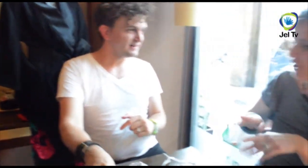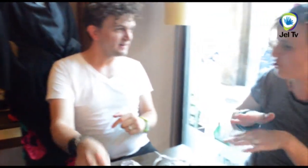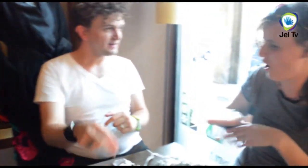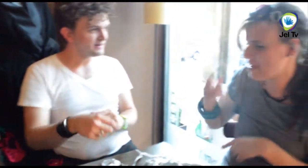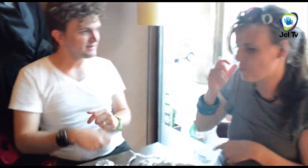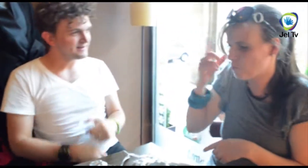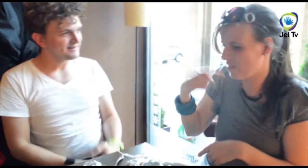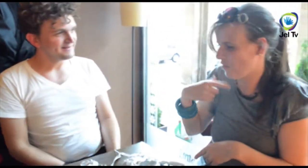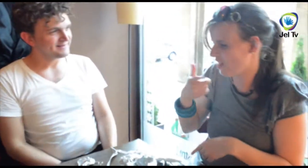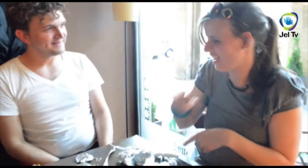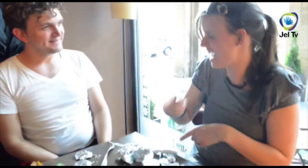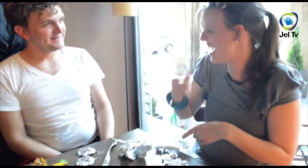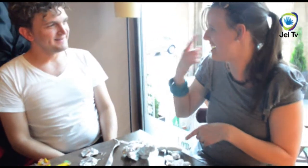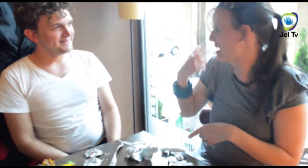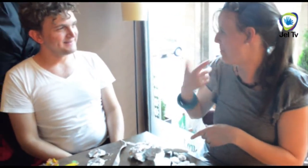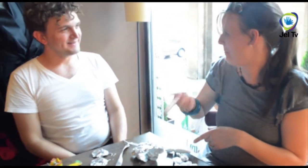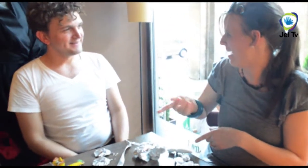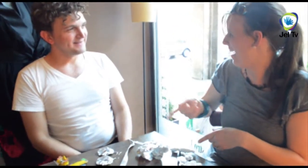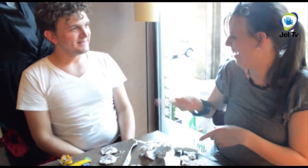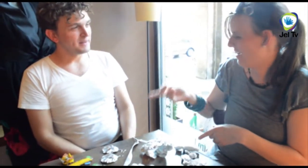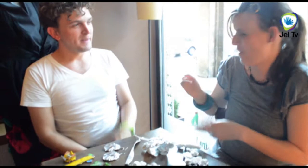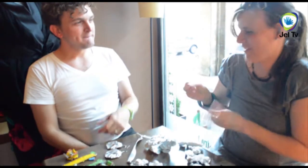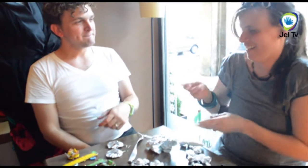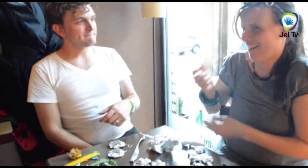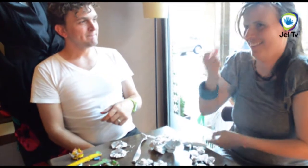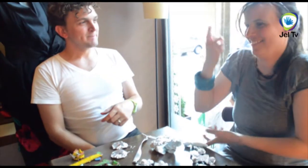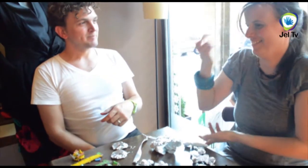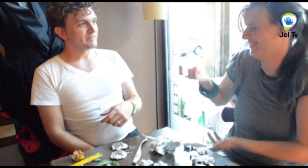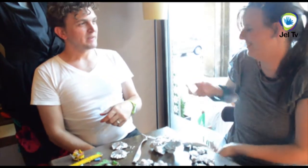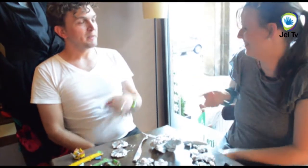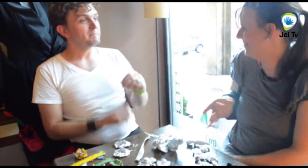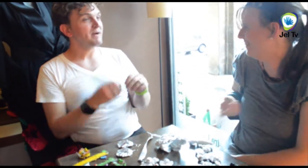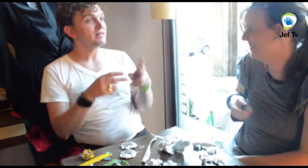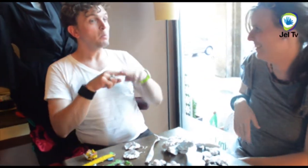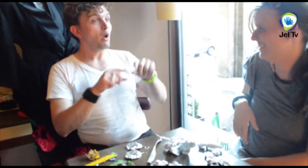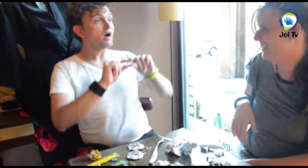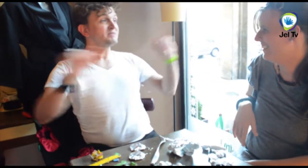Soha nem jutott volna eszembe, hogy kitalálom ezt. Hogyan találtad ki?